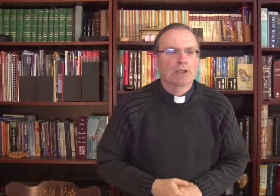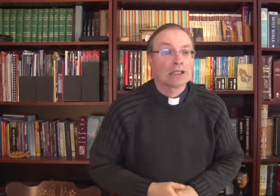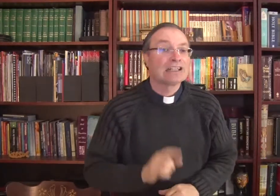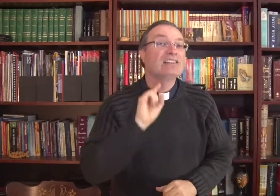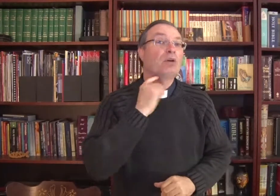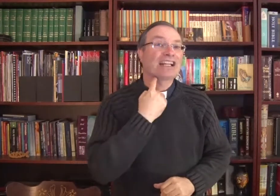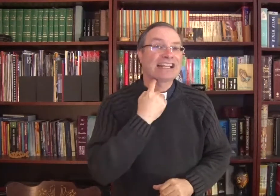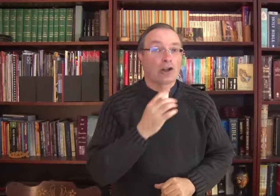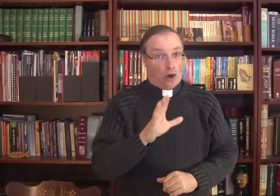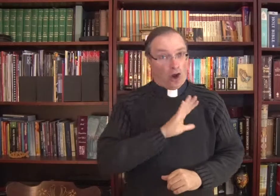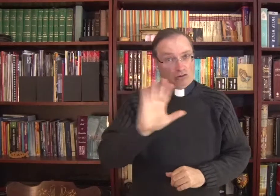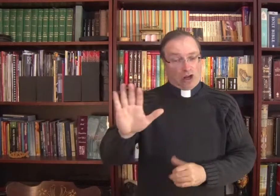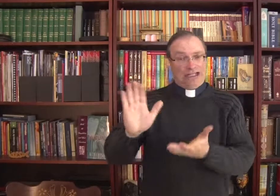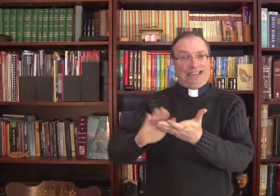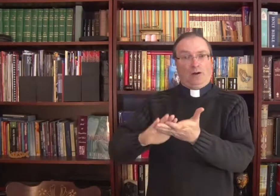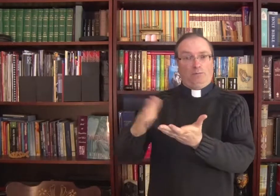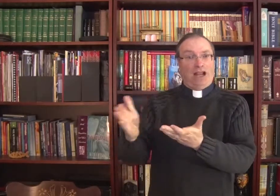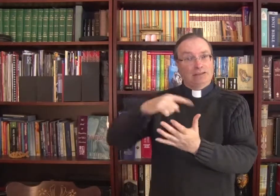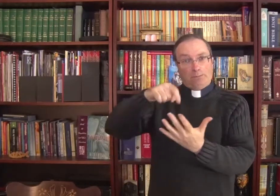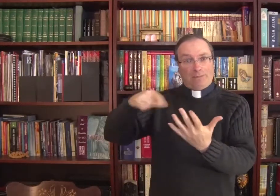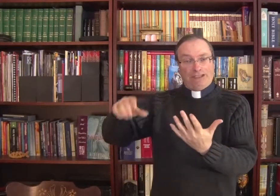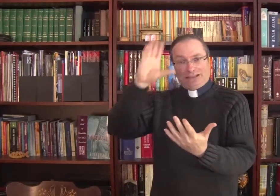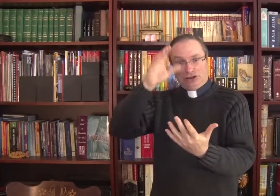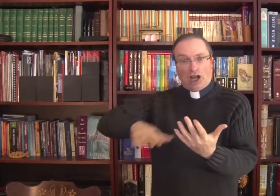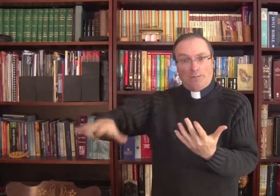Les hypocrites ont leur récompense parmi les hommes,